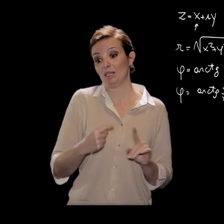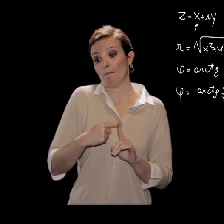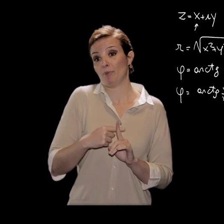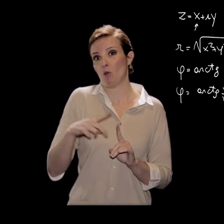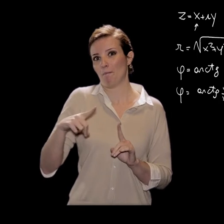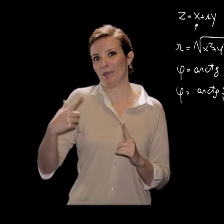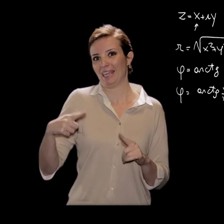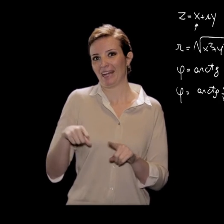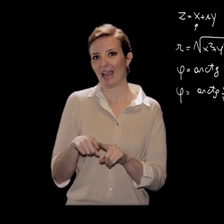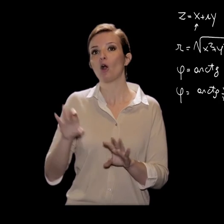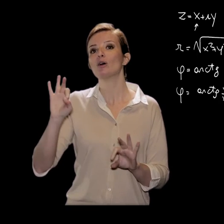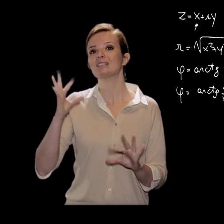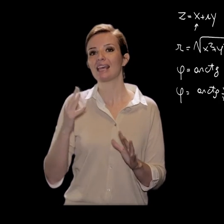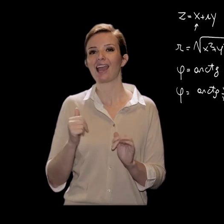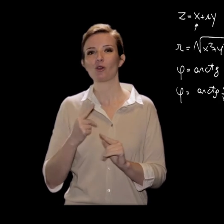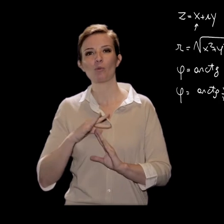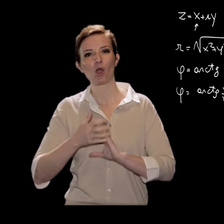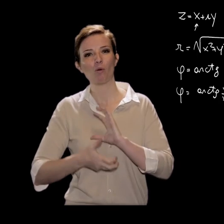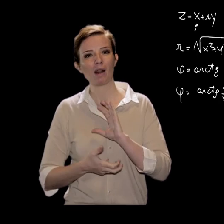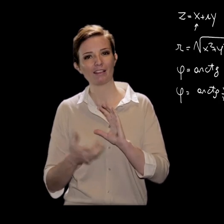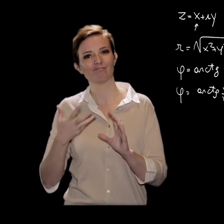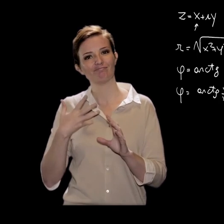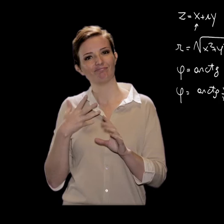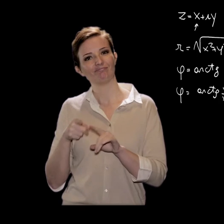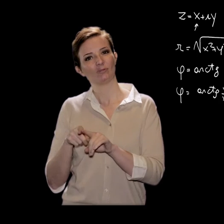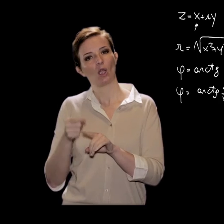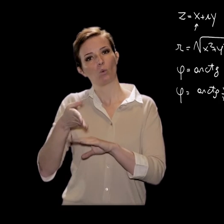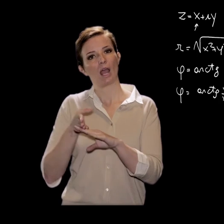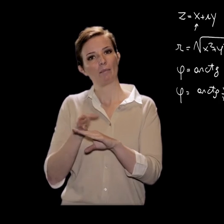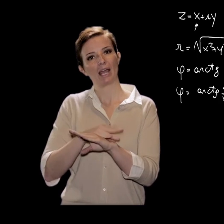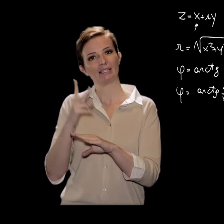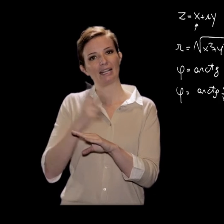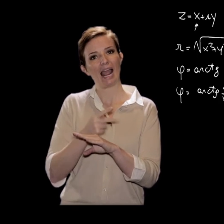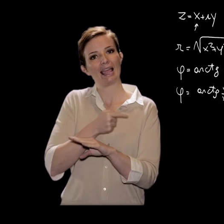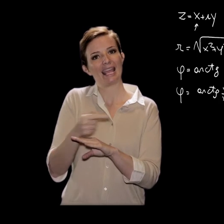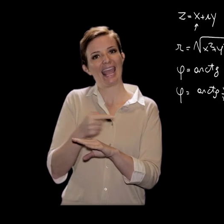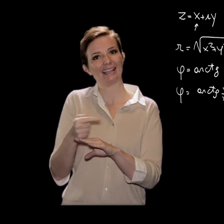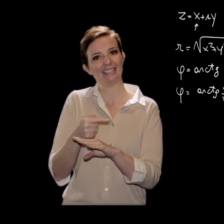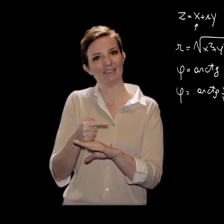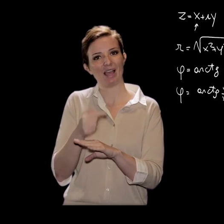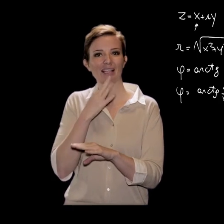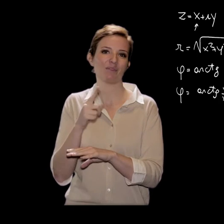se il numero complesso è caratterizzato da una parte reale negativa, quindi se x è minore di 0.